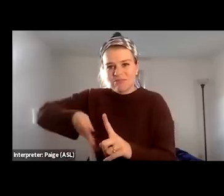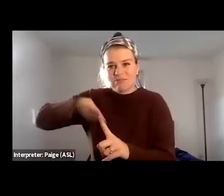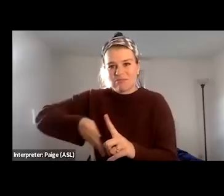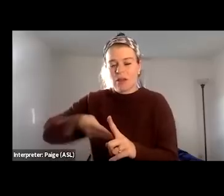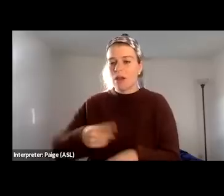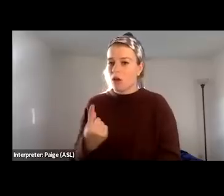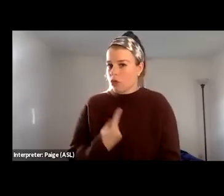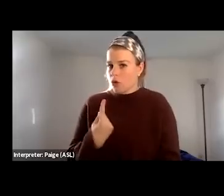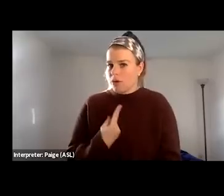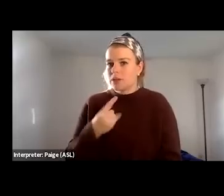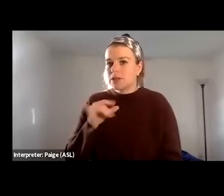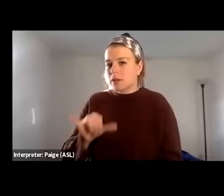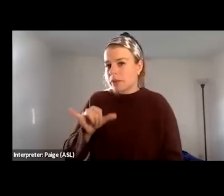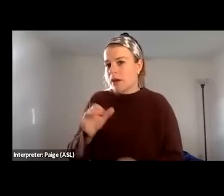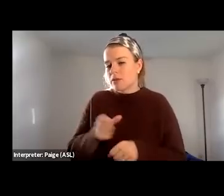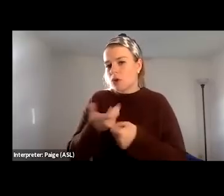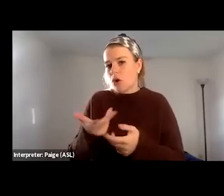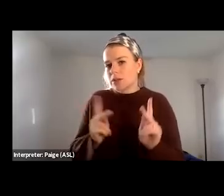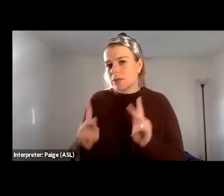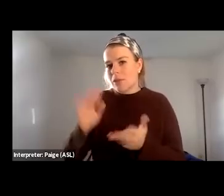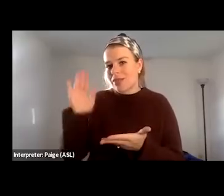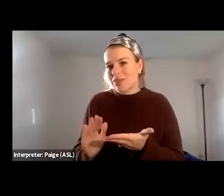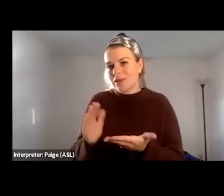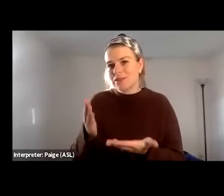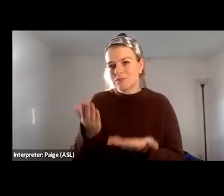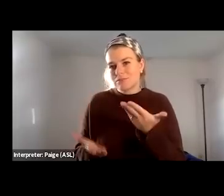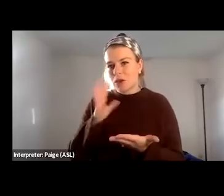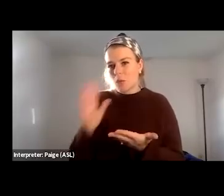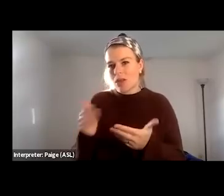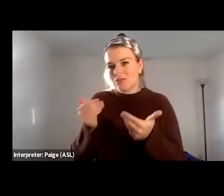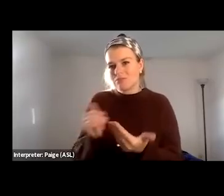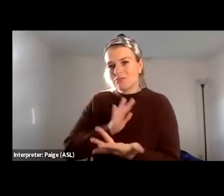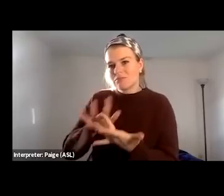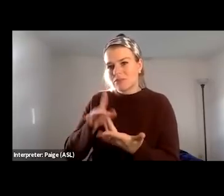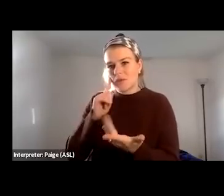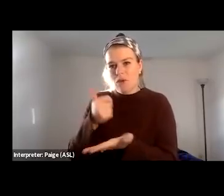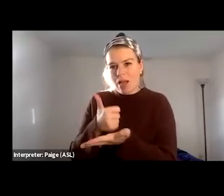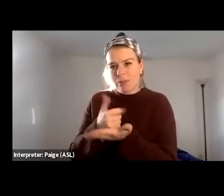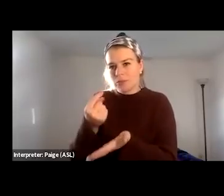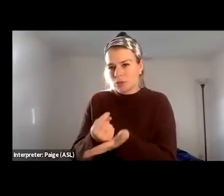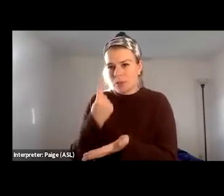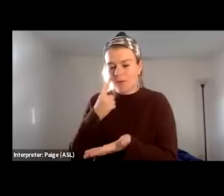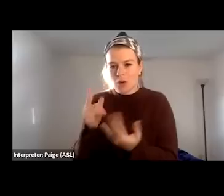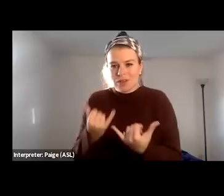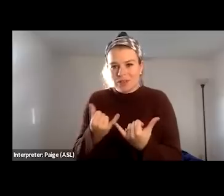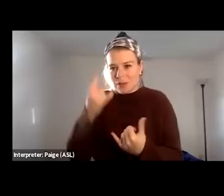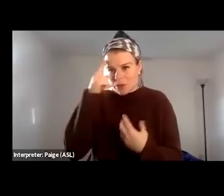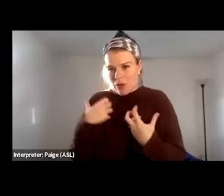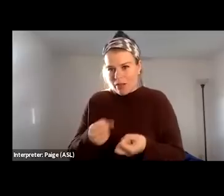que la soledad hace que las personas sean menos propensas a buscar ayuda o tratamiento para problemas de salud mental existentes, lo cual es un problema importante en una población